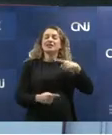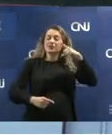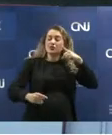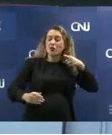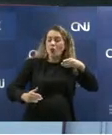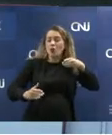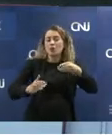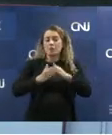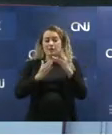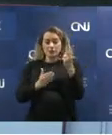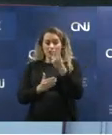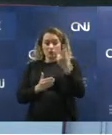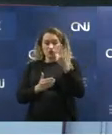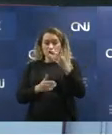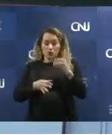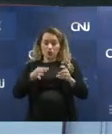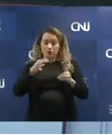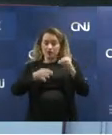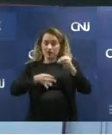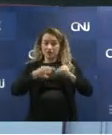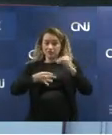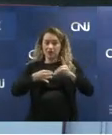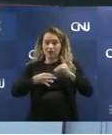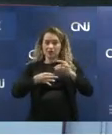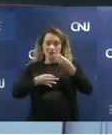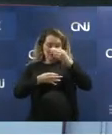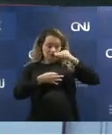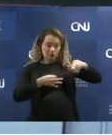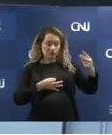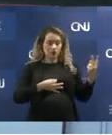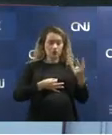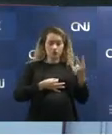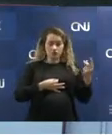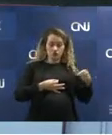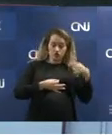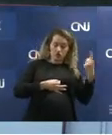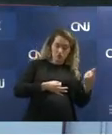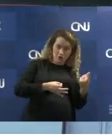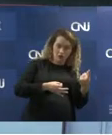suspensão de outros cinco desembargadores, não comparecer à sessão de julgamento.